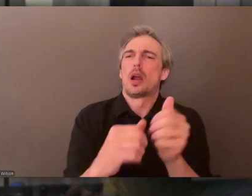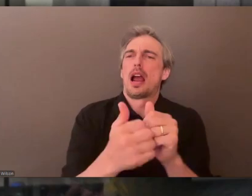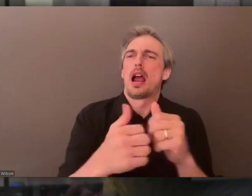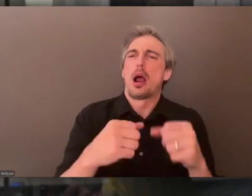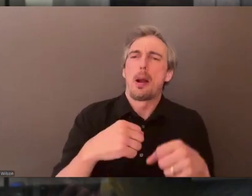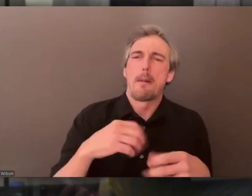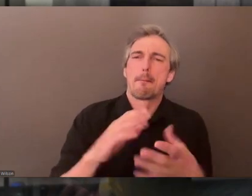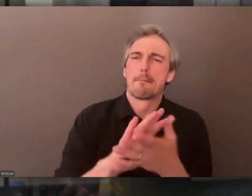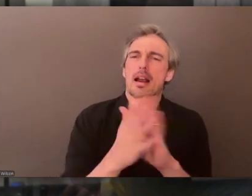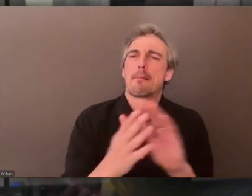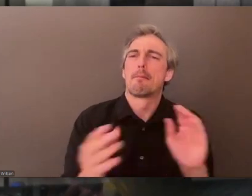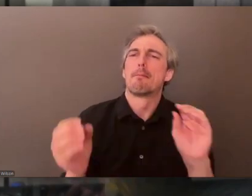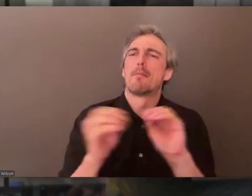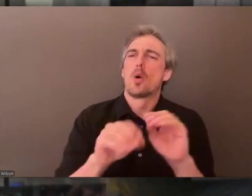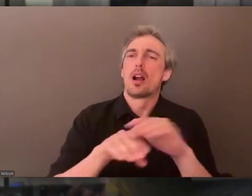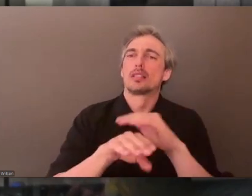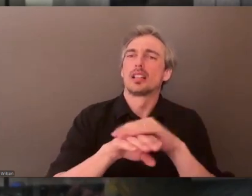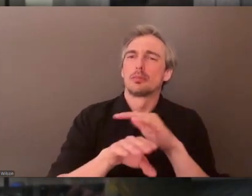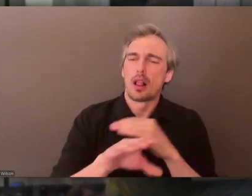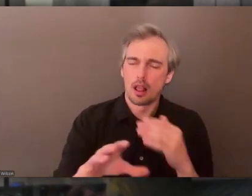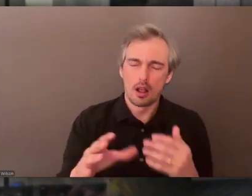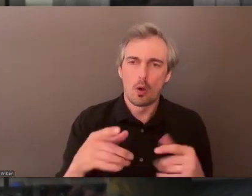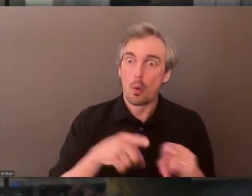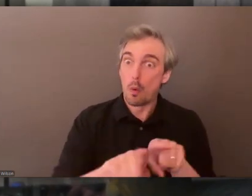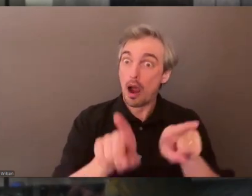そして、ブランドカラ ーの使い方や使用場所を少し調整するだけです。